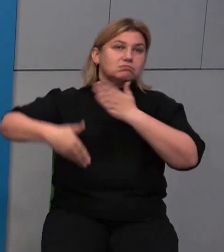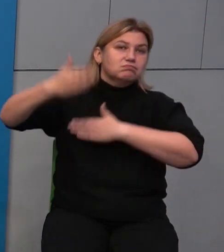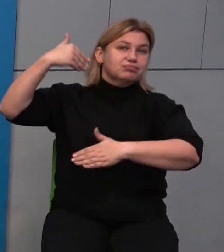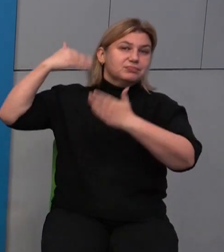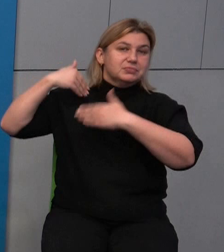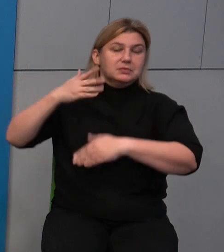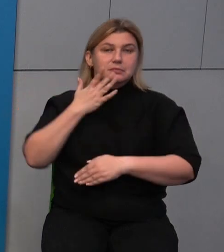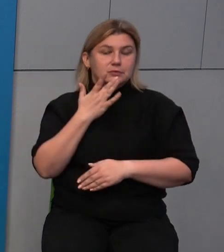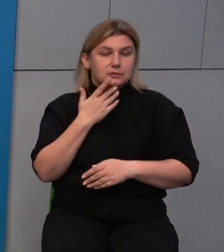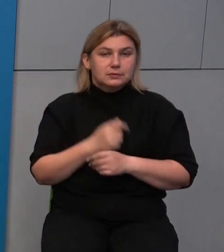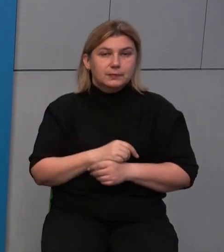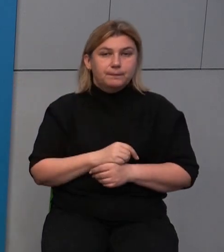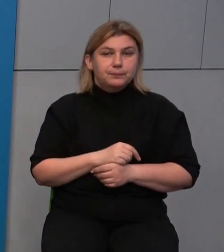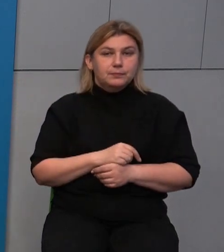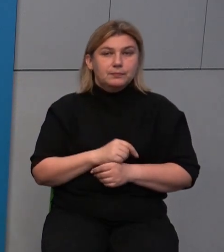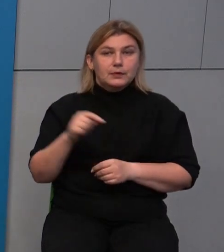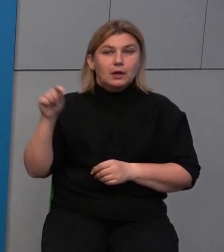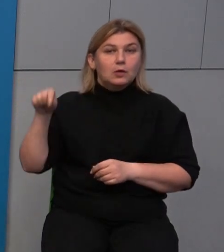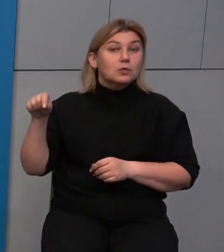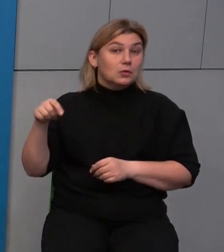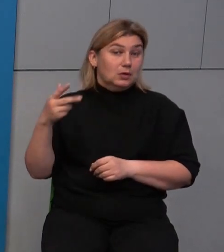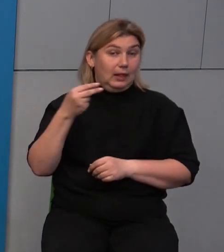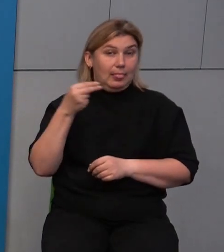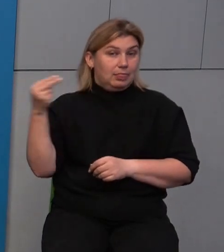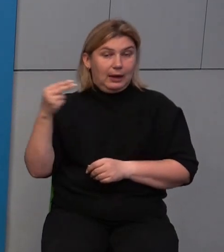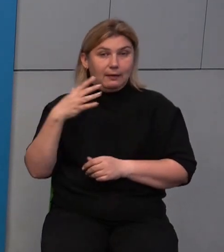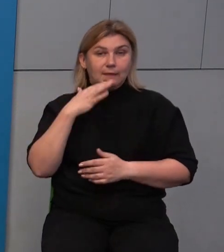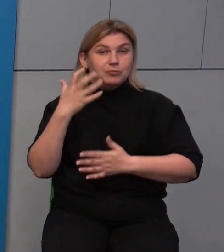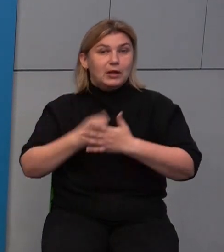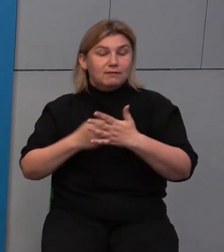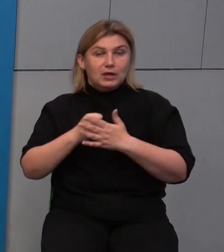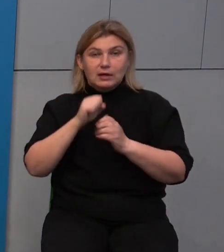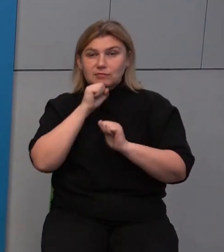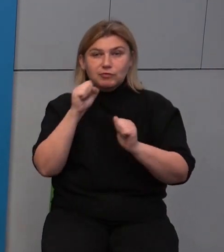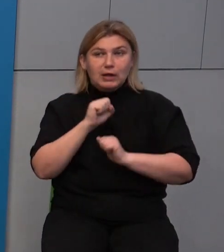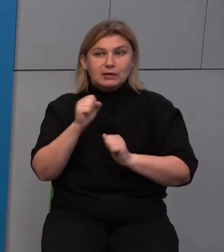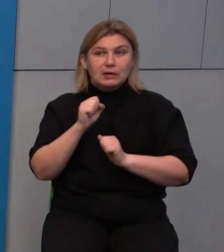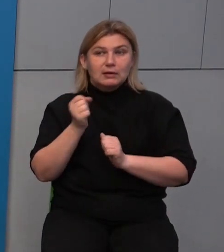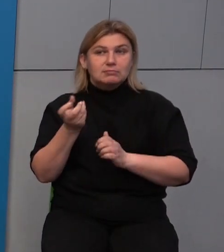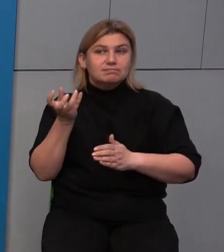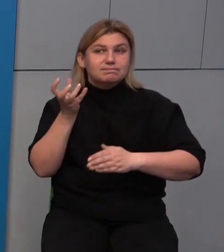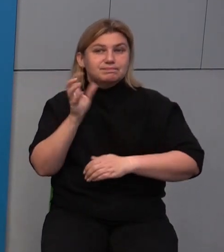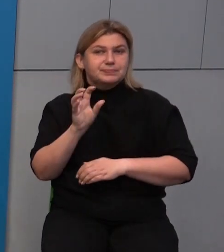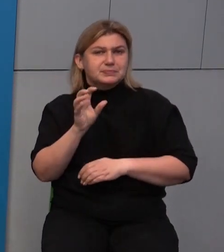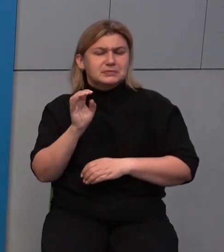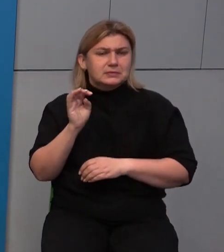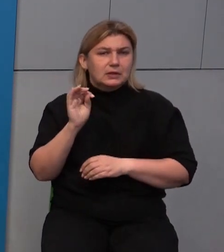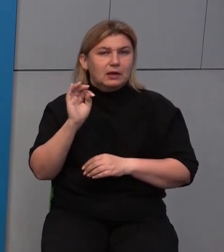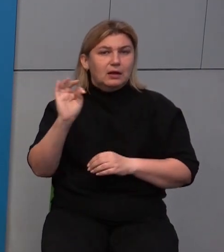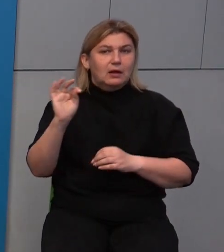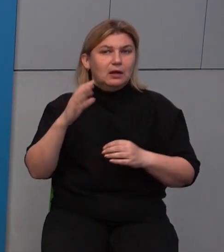Tutaj temat niewykorzystania żadnej anegdoty na temat życia Lema